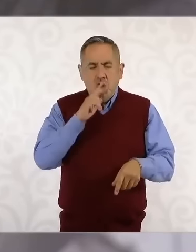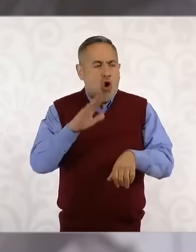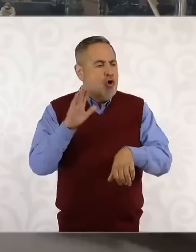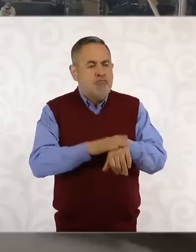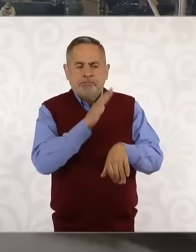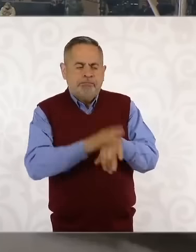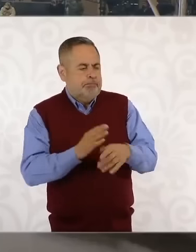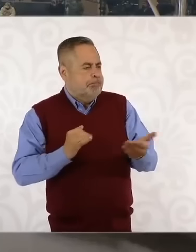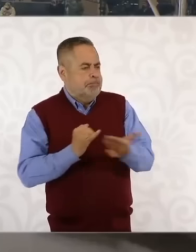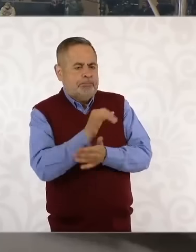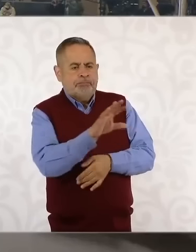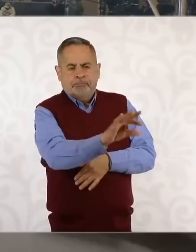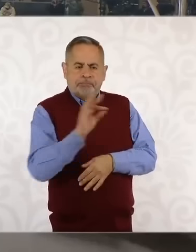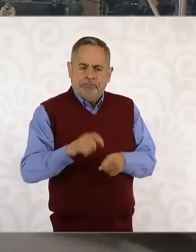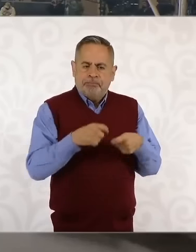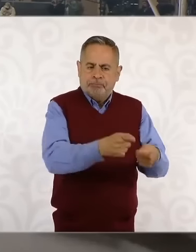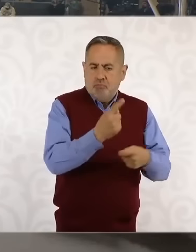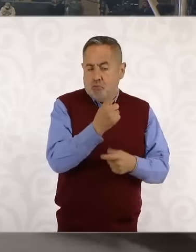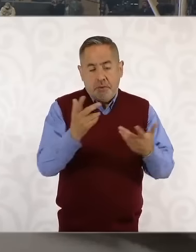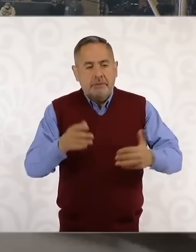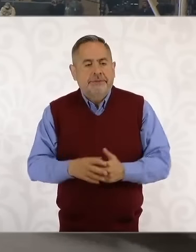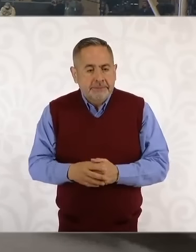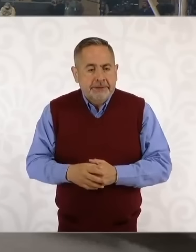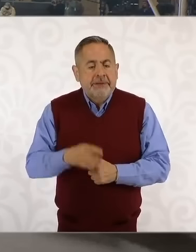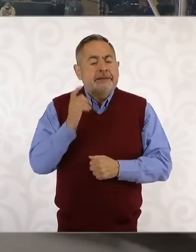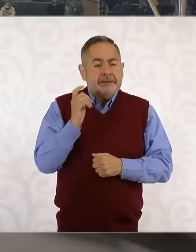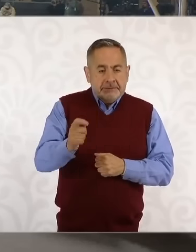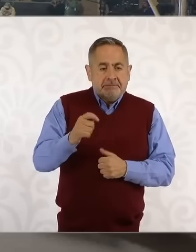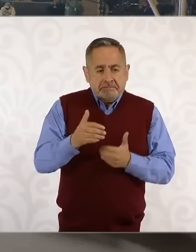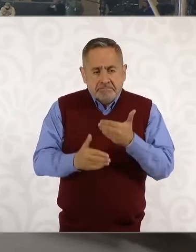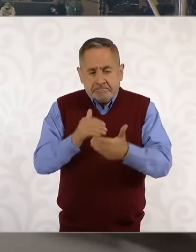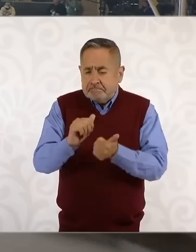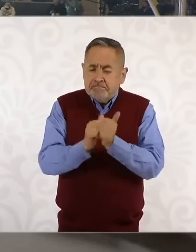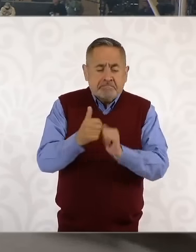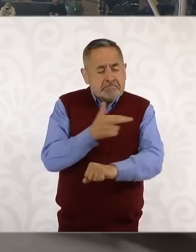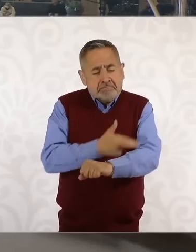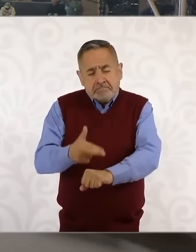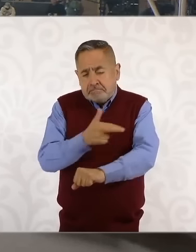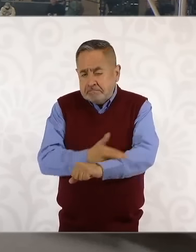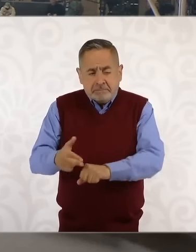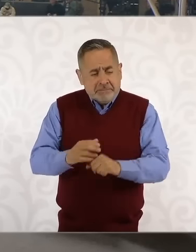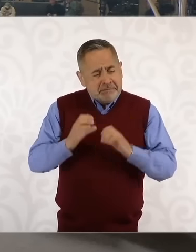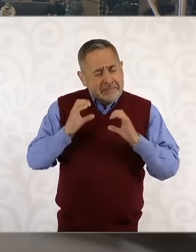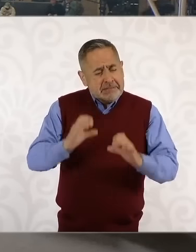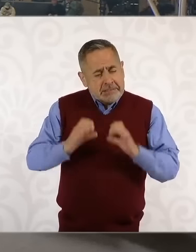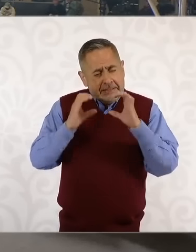criterios estuvieran alineados. Entonces, se trató de un proceso sumamente cuidadoso, imparcial,